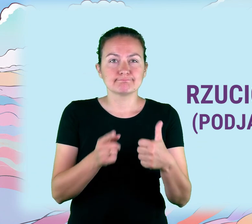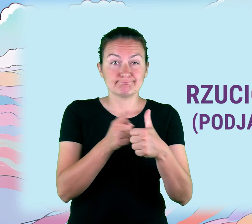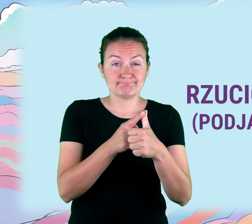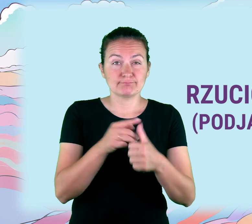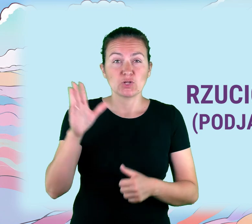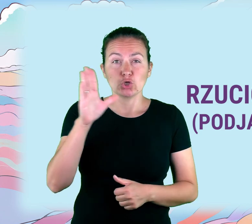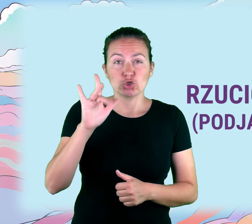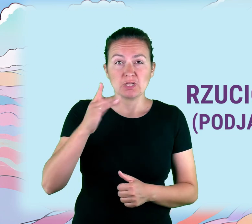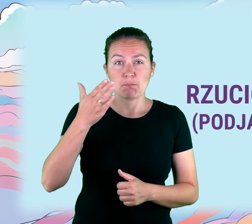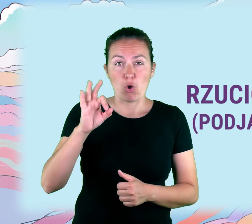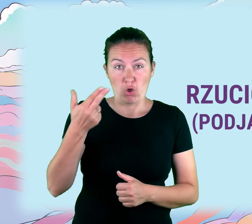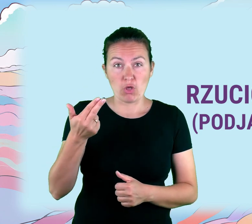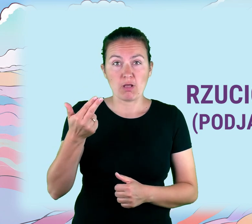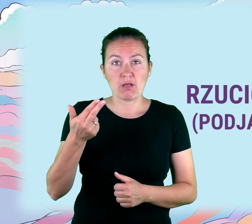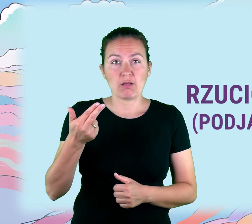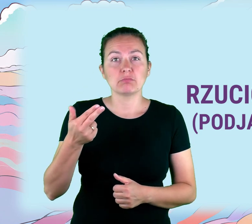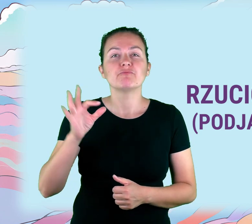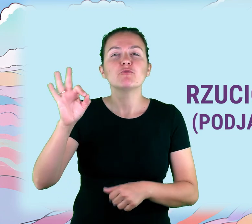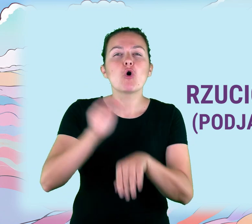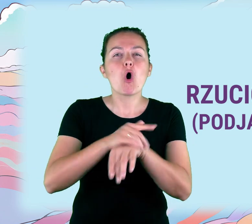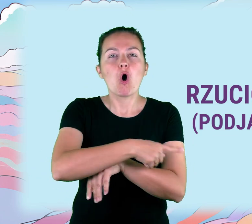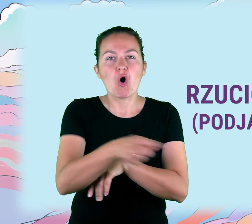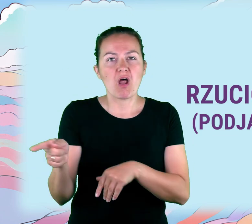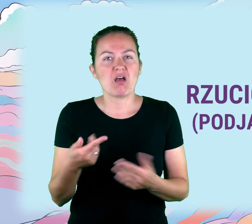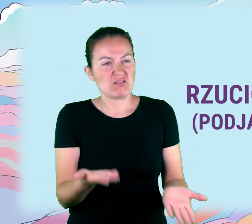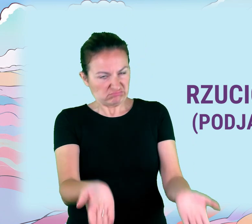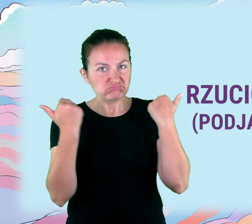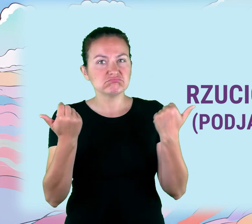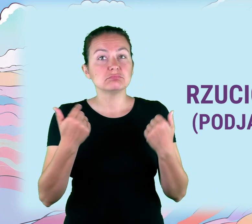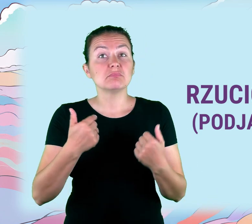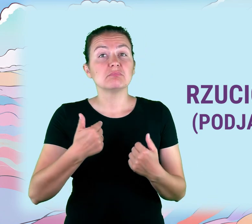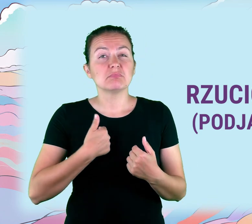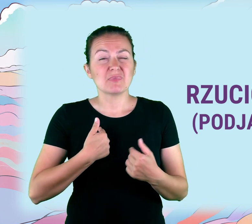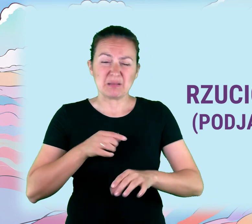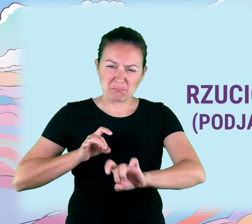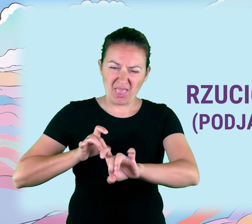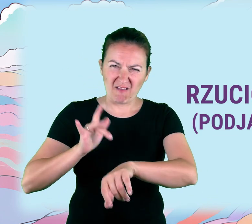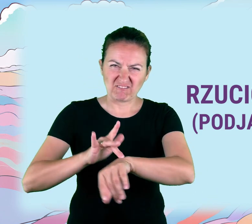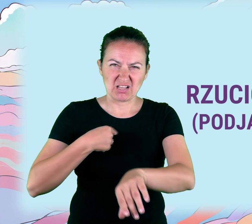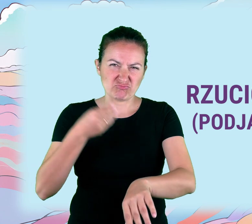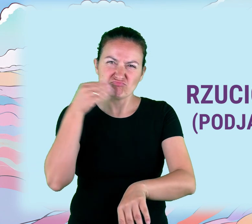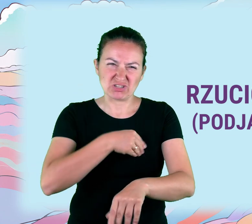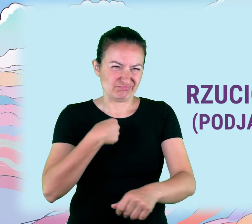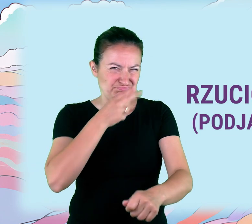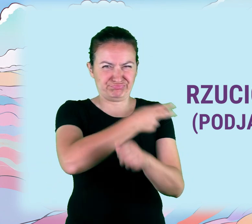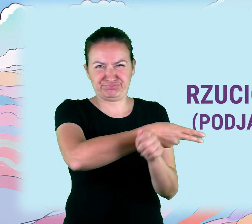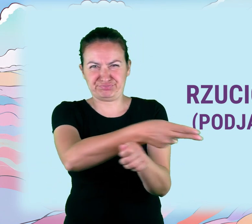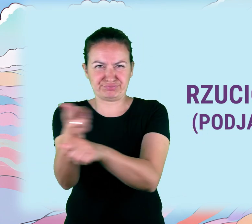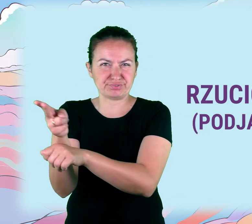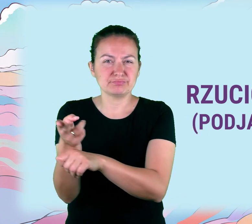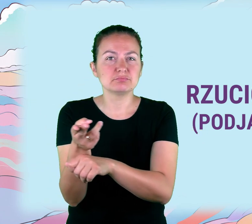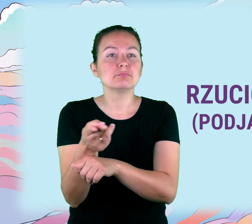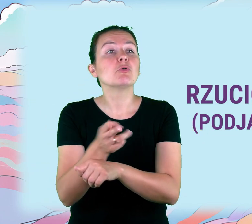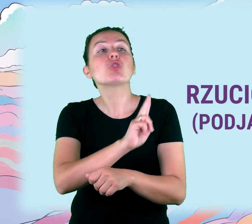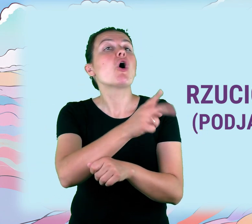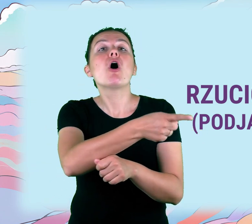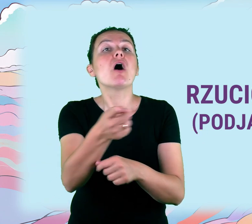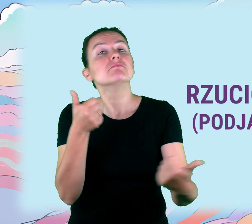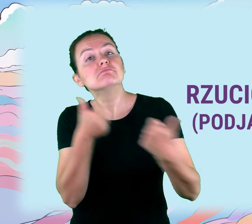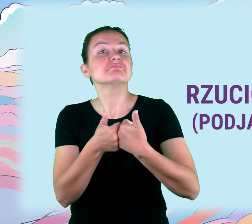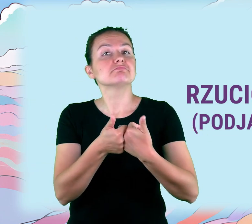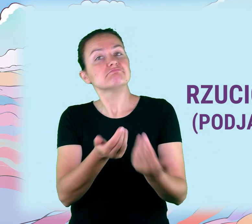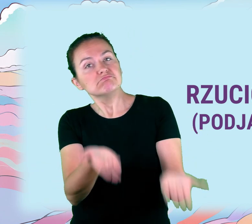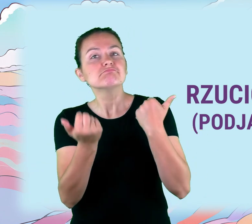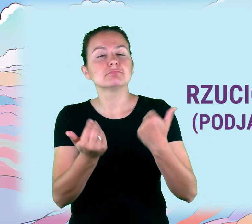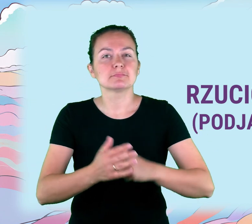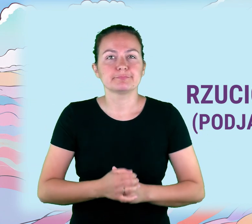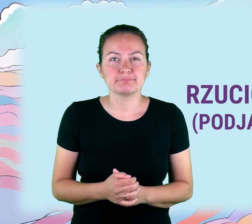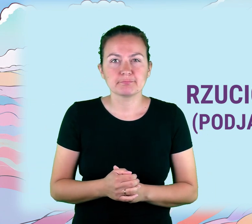1. Szymon rzucił rękawicę swoim kolegom, mówiąc: “Biegam najszybciej z was! Kto chce się ze mną ścigać?”